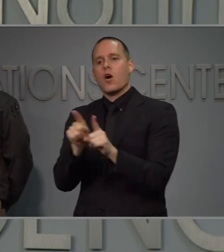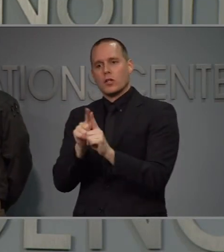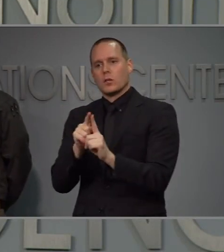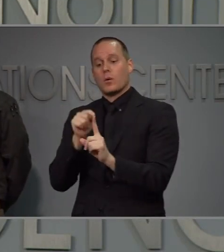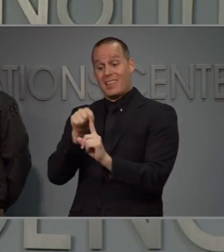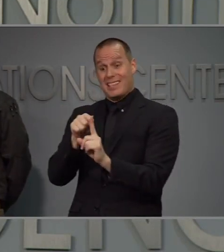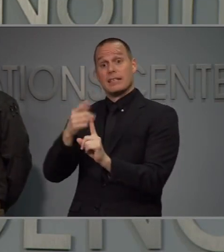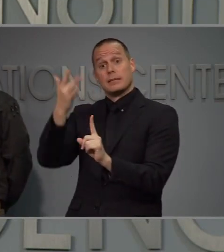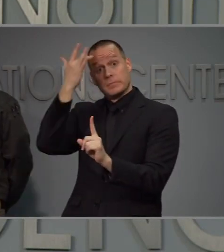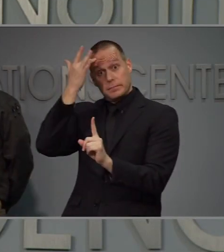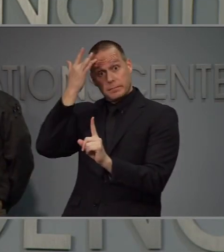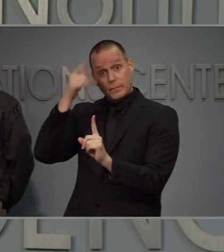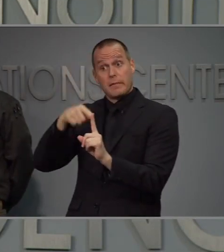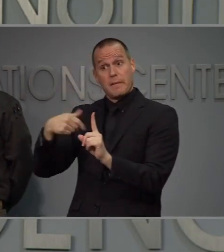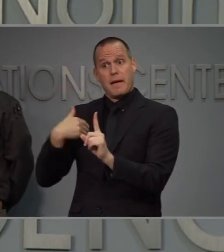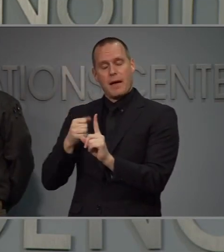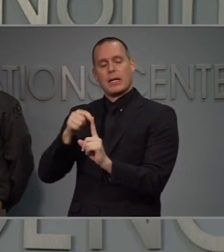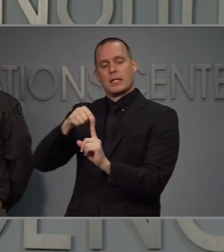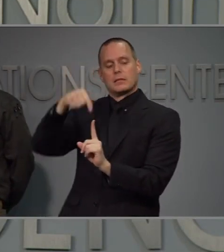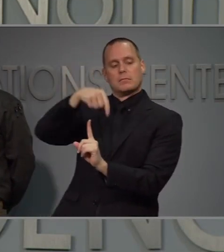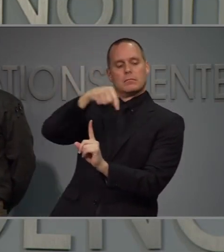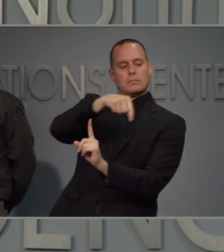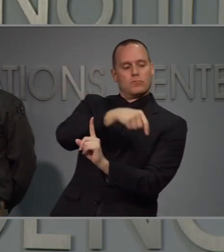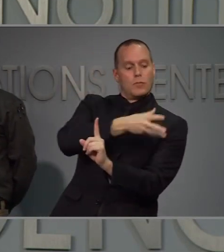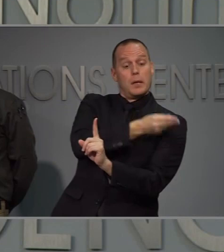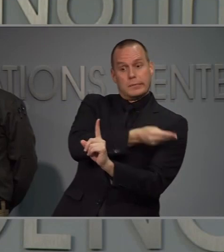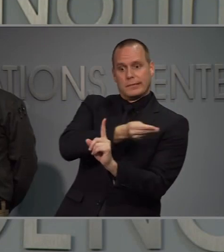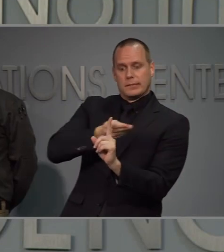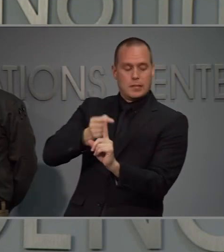para cerciorarnos de que podemos aislar a las personas